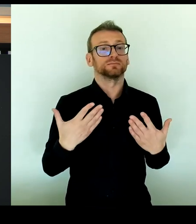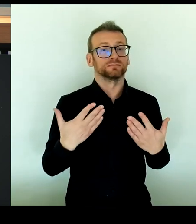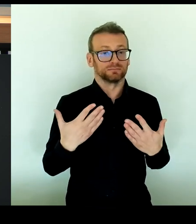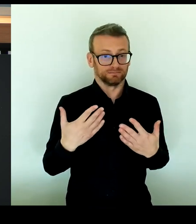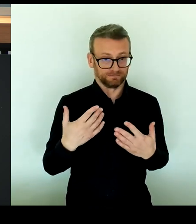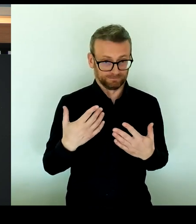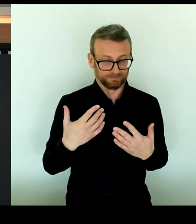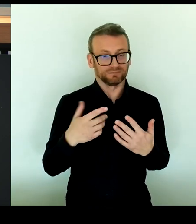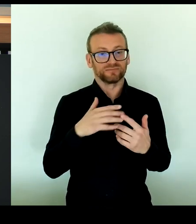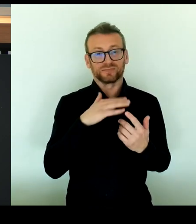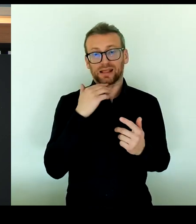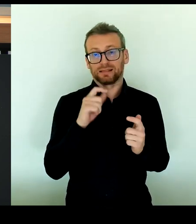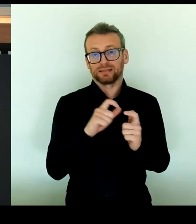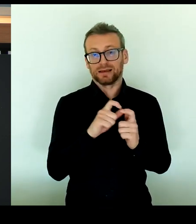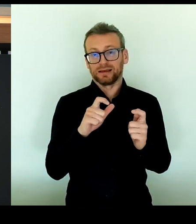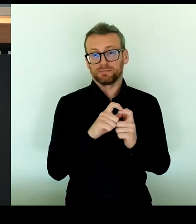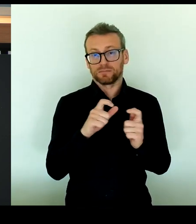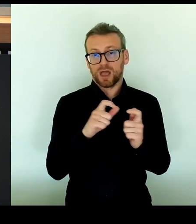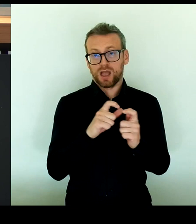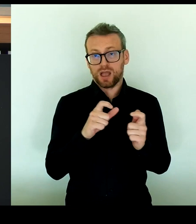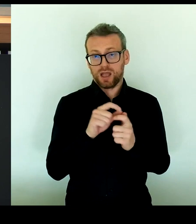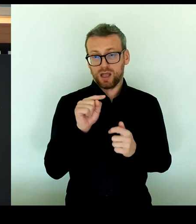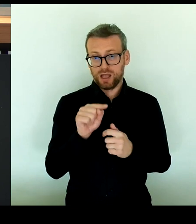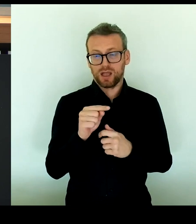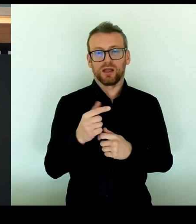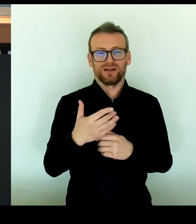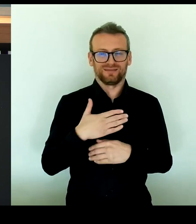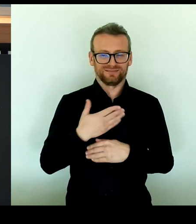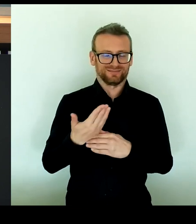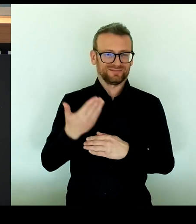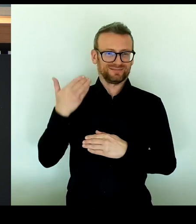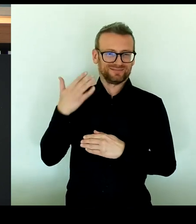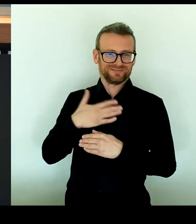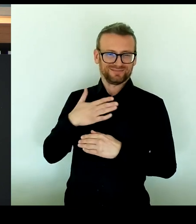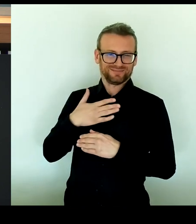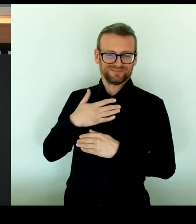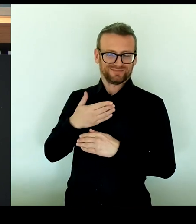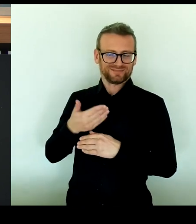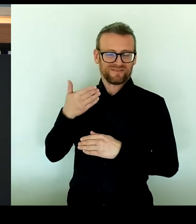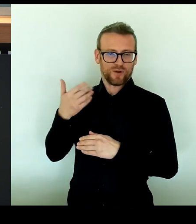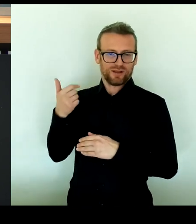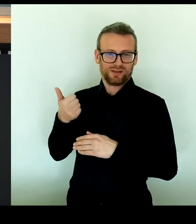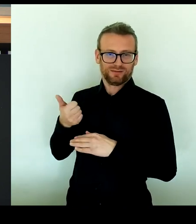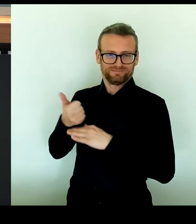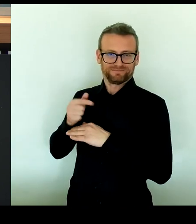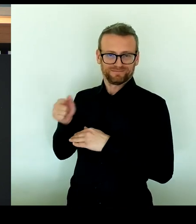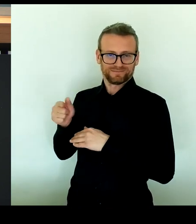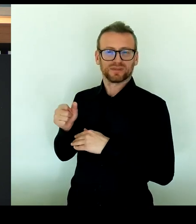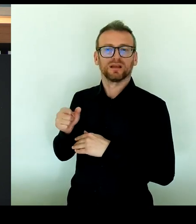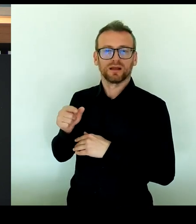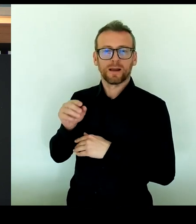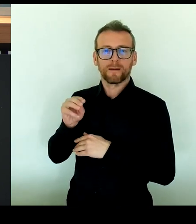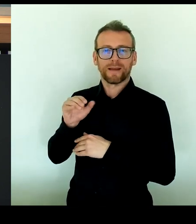Leben, auf Bildung, Ausbildung und Arbeit geprägt. Meine Behörde hat sich mit zahlreichen